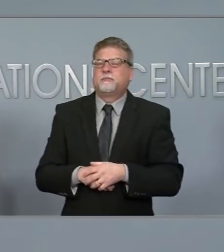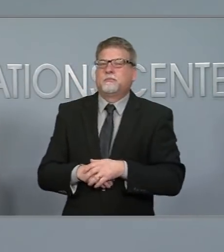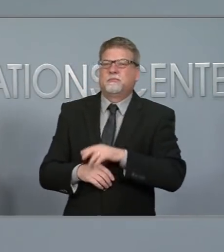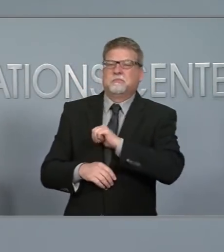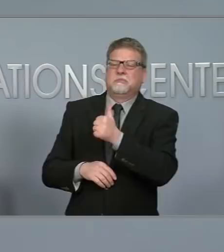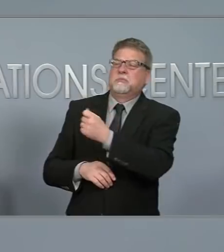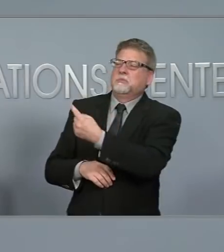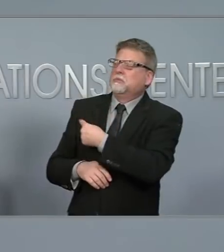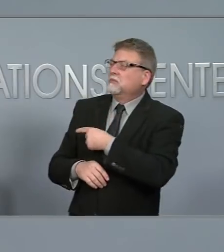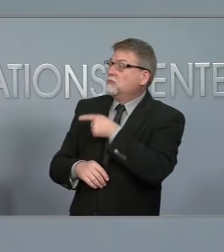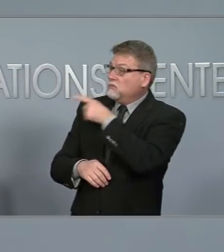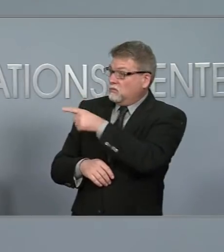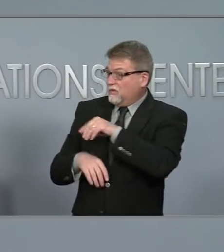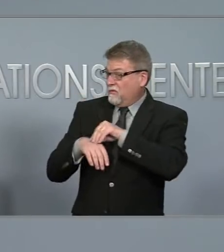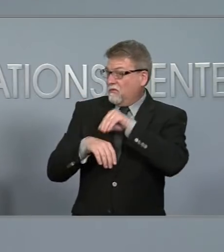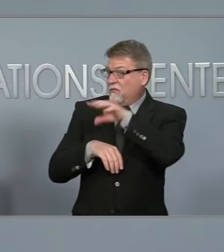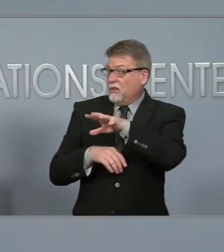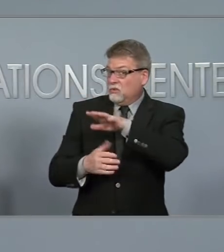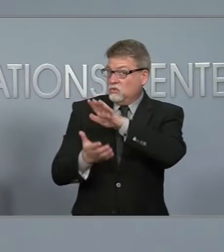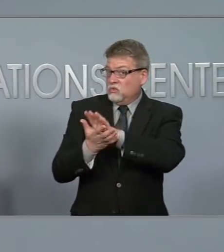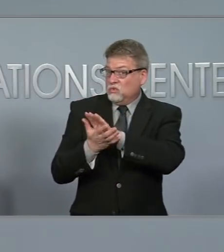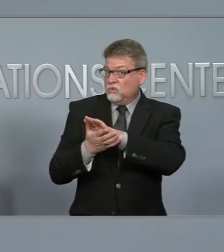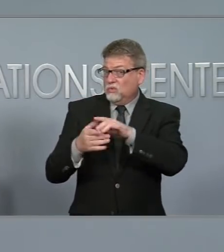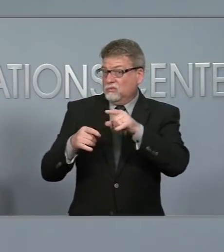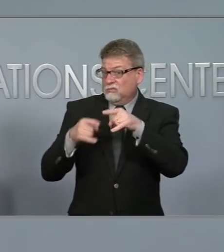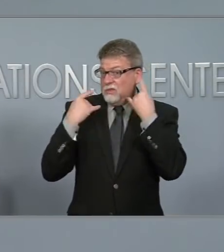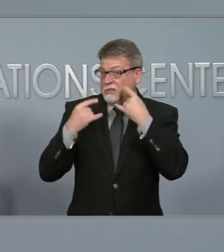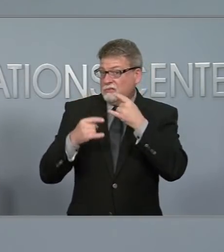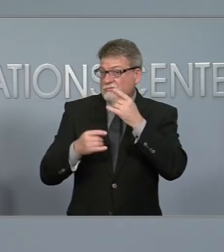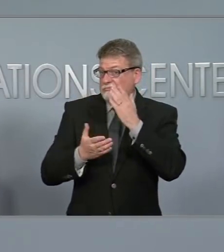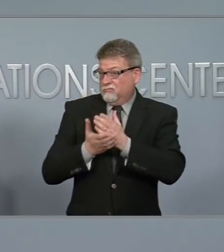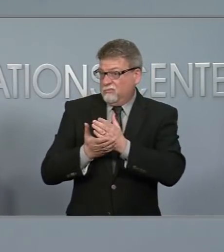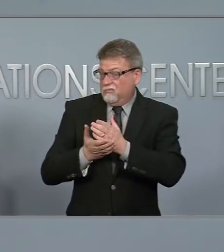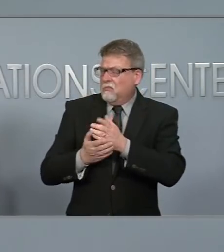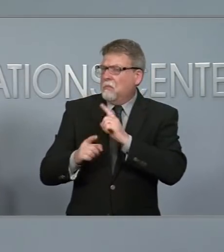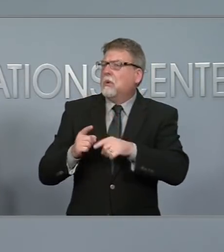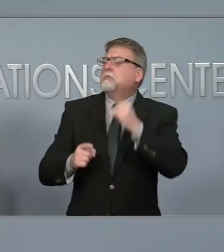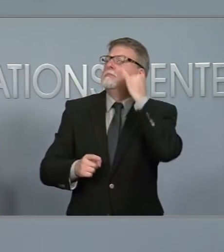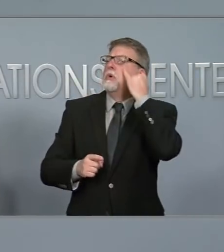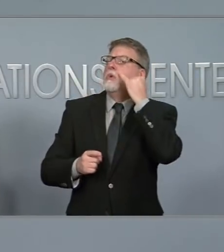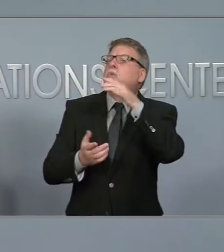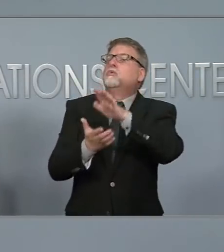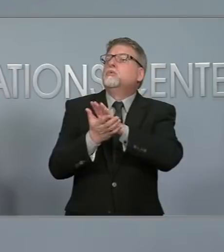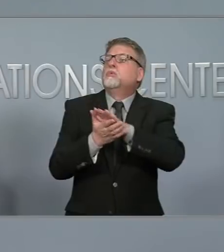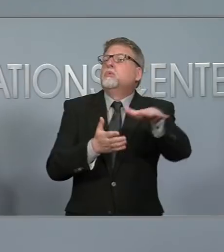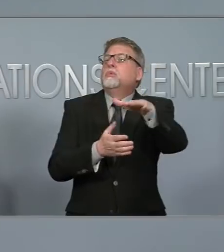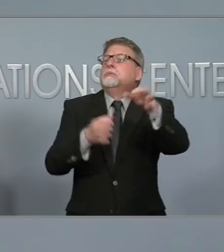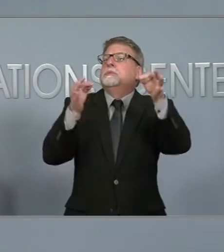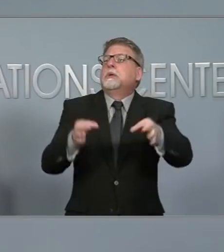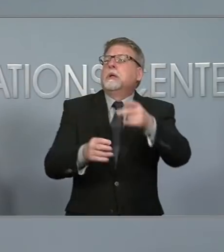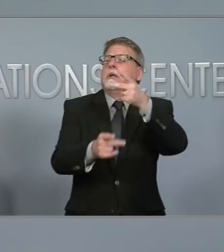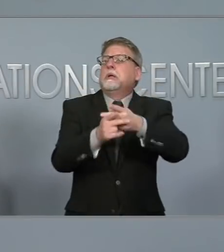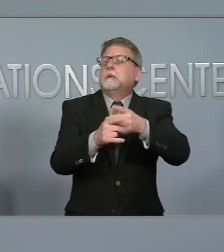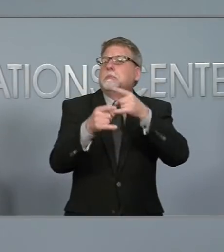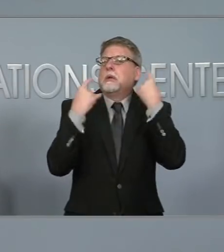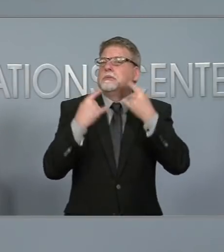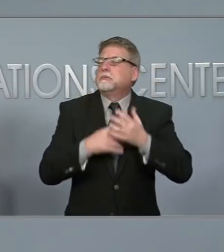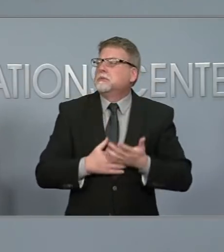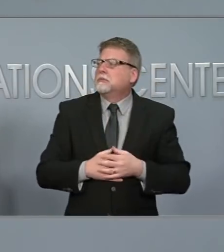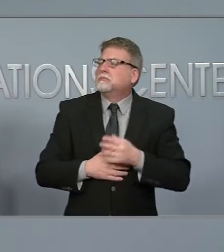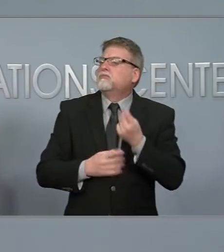estás cambios a la ley para que